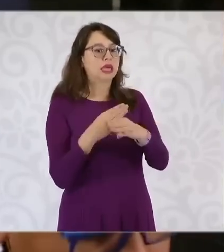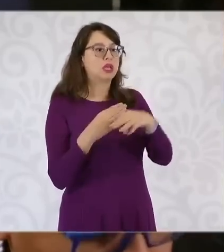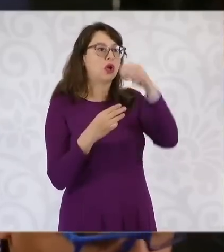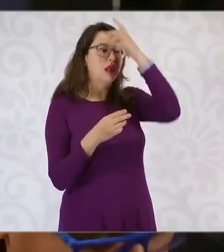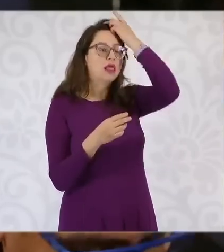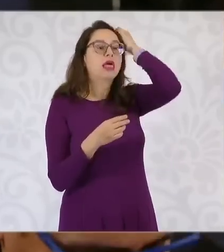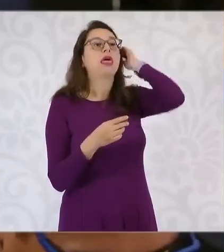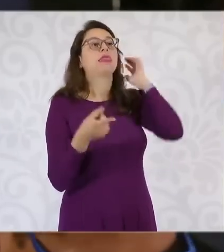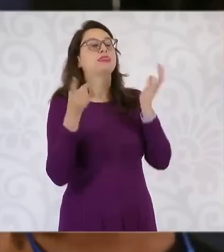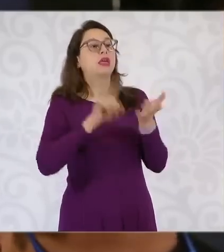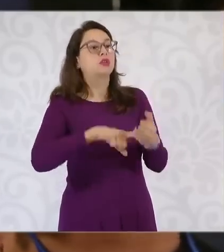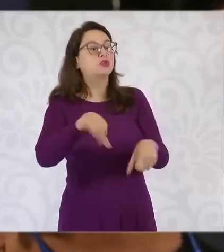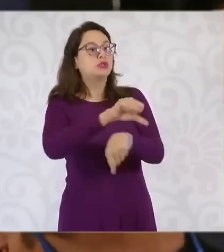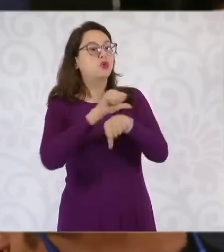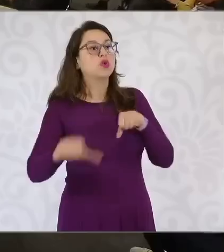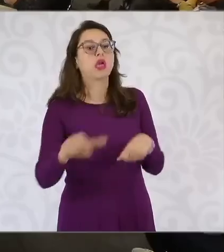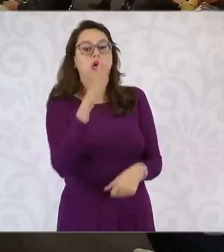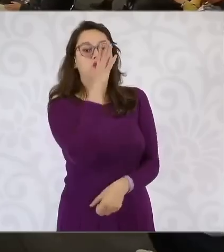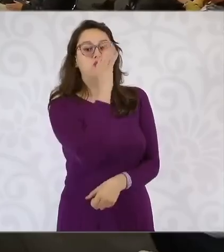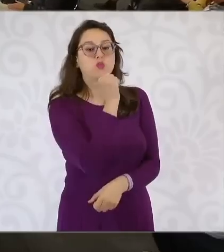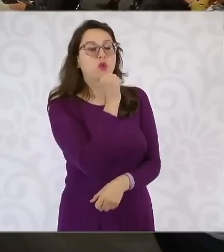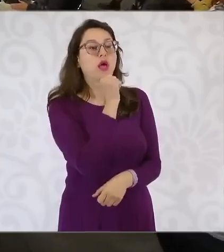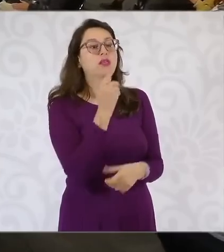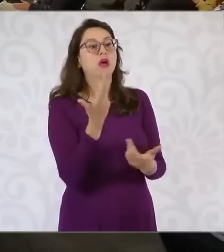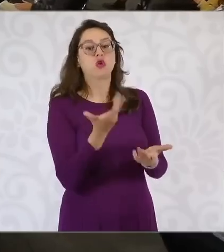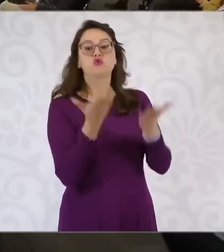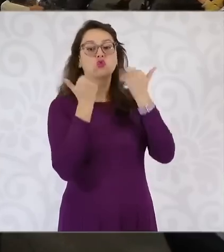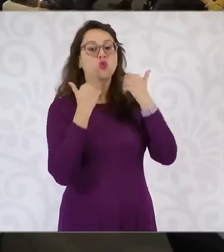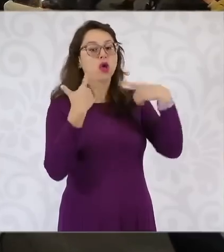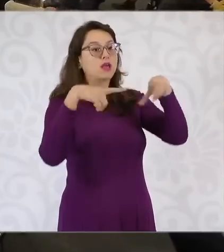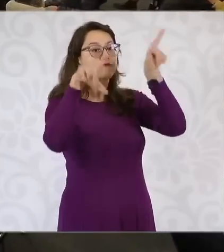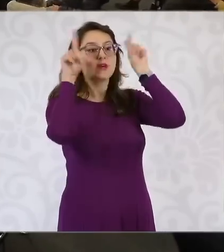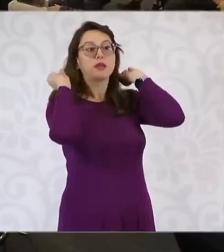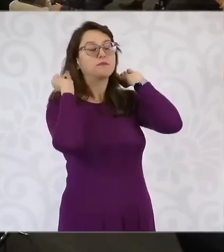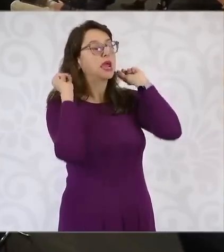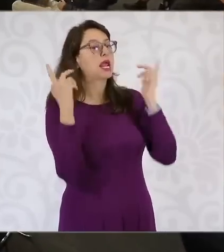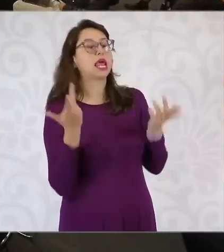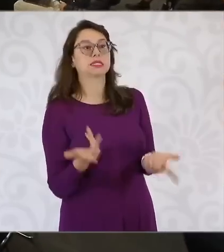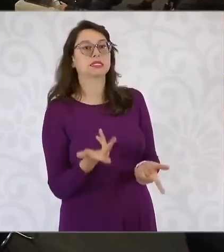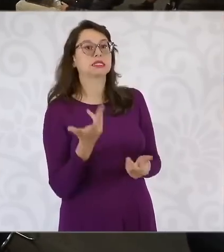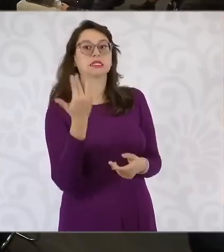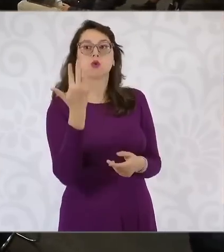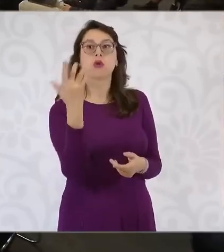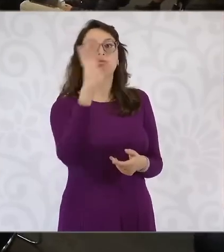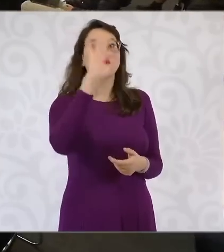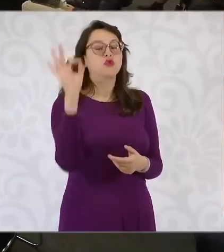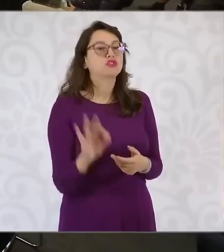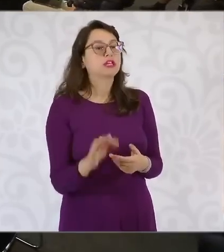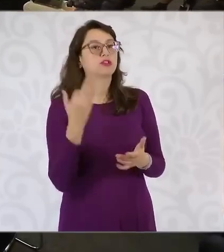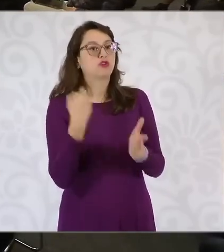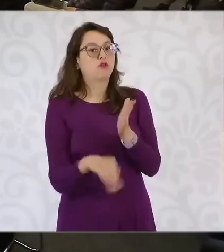hospital que la falta de enfermeras eh tiene hospital trabajando Al 50% que no hay equipos